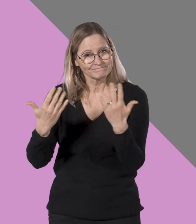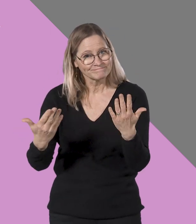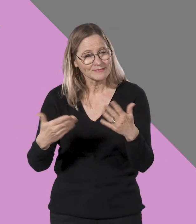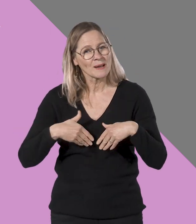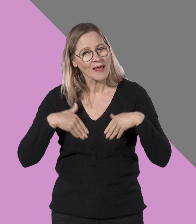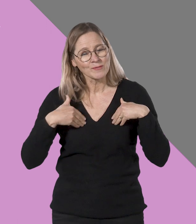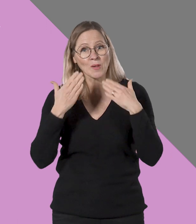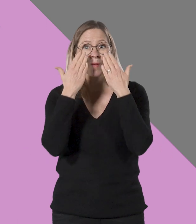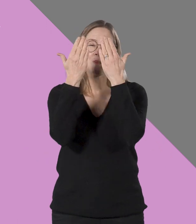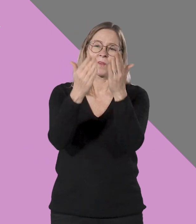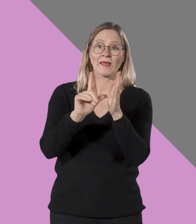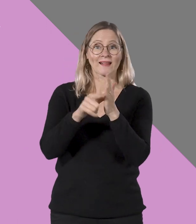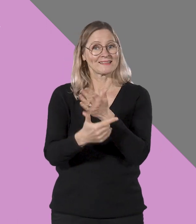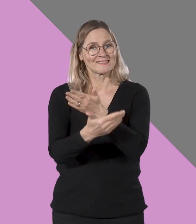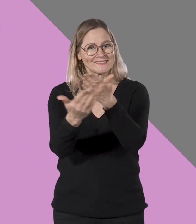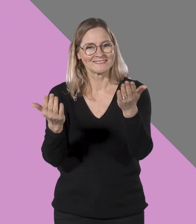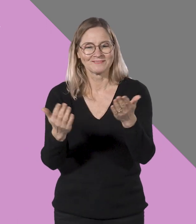Nautinnollisia lukuhetkiä!